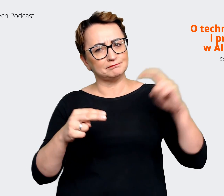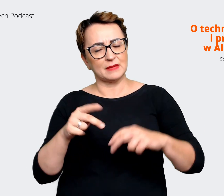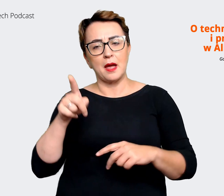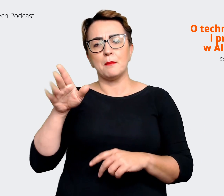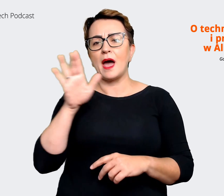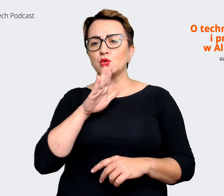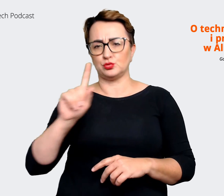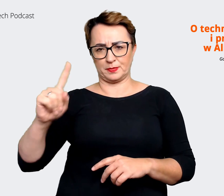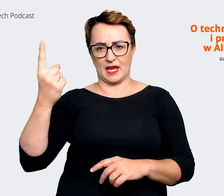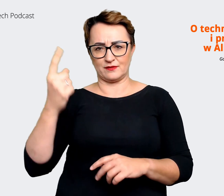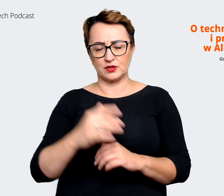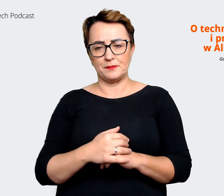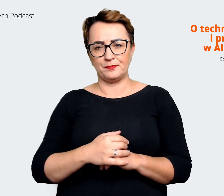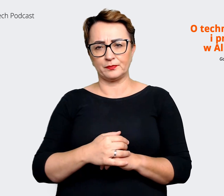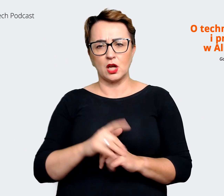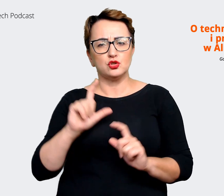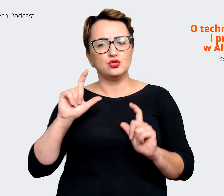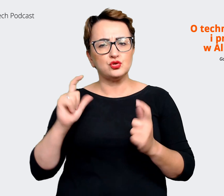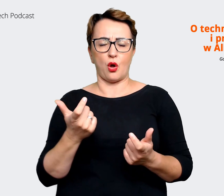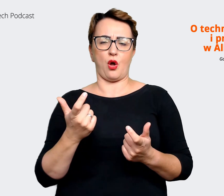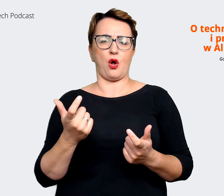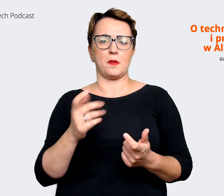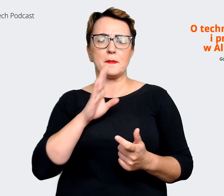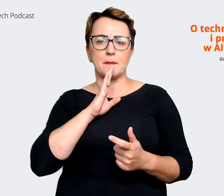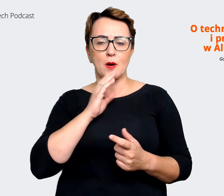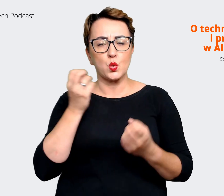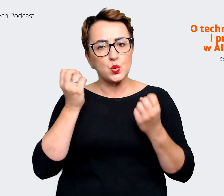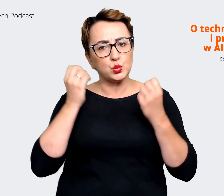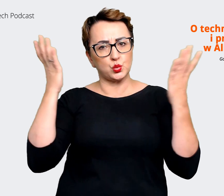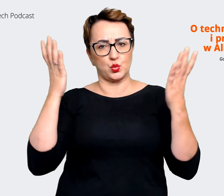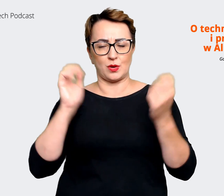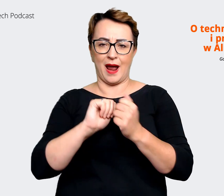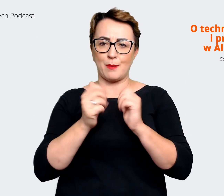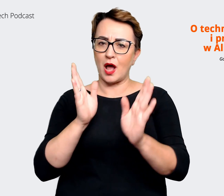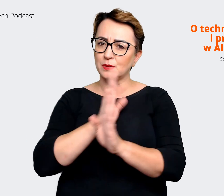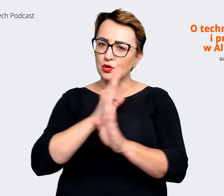od Ciebie, jest takim wyznacznikiem kultury albo atmosfery pracy w Allegro?